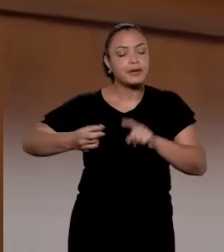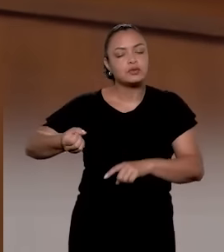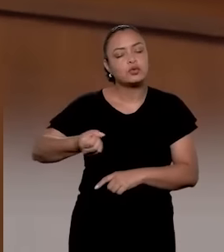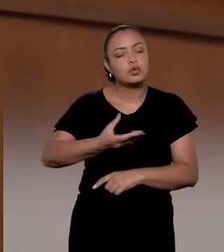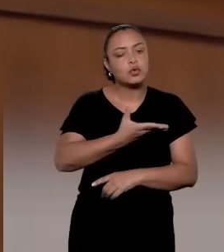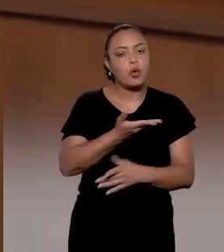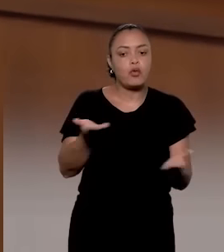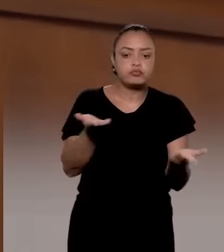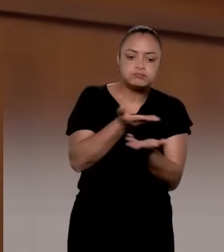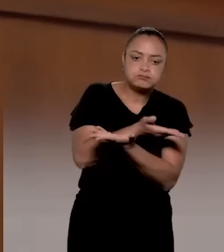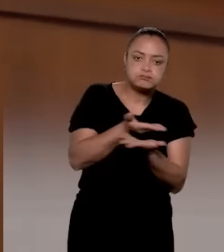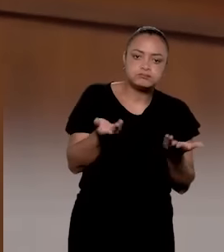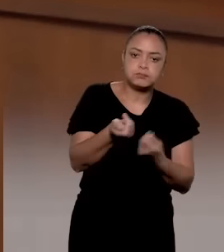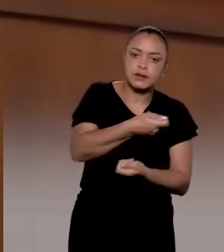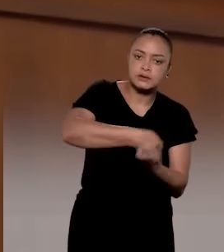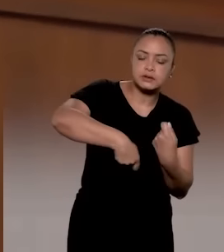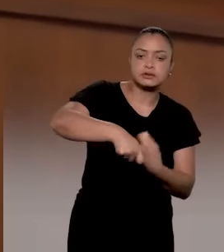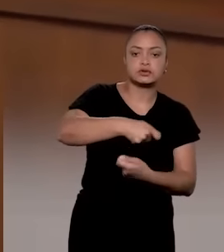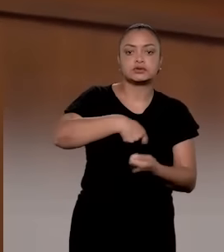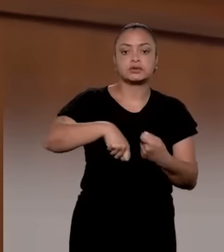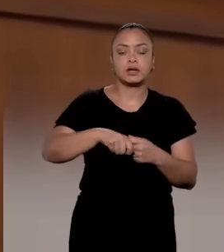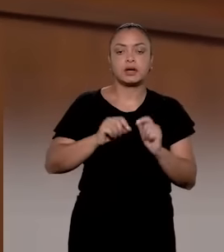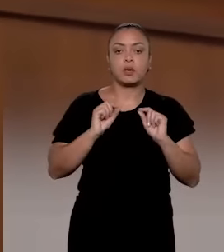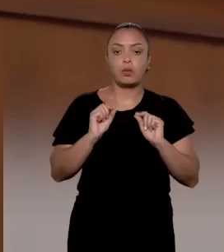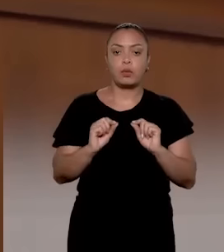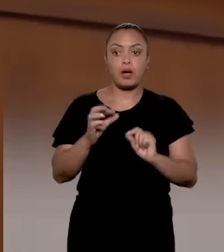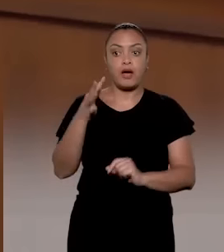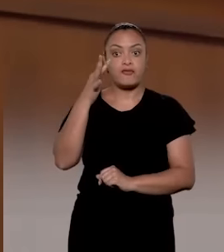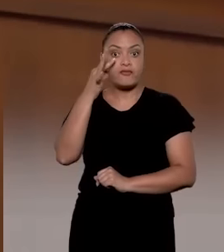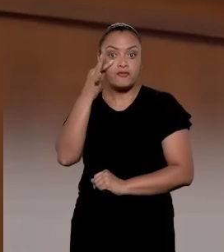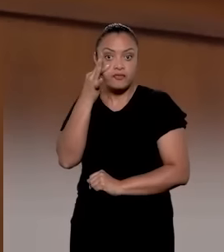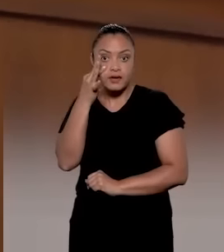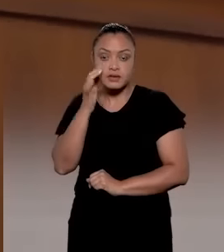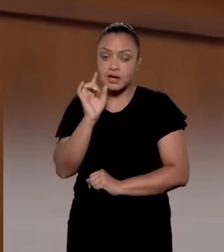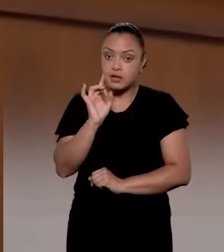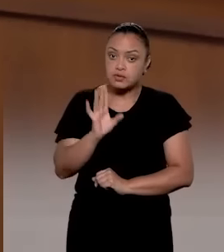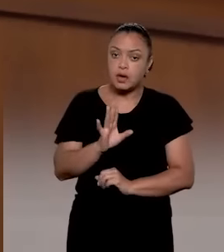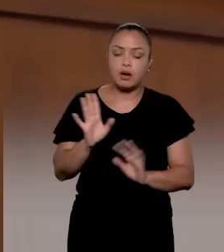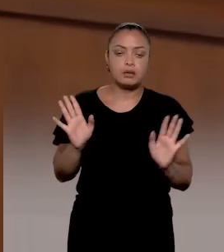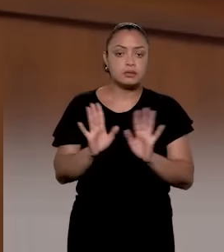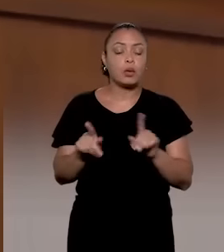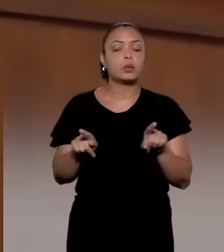transacional para que, na verdade, não só a nossa rede física fale com os clientes, mas um ambiente